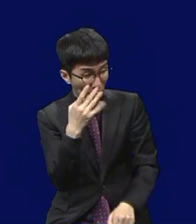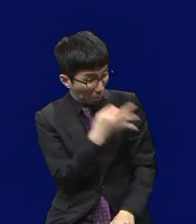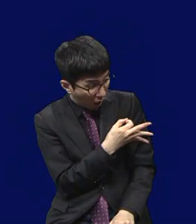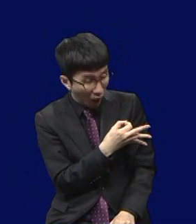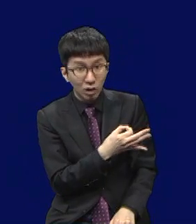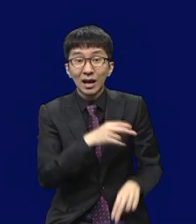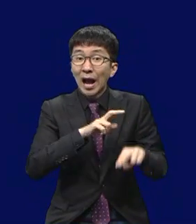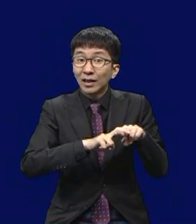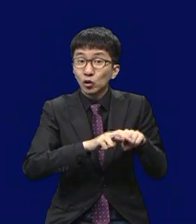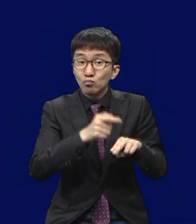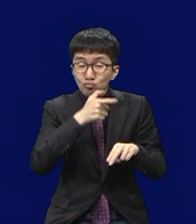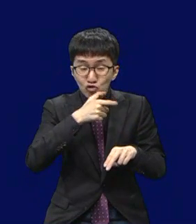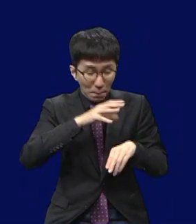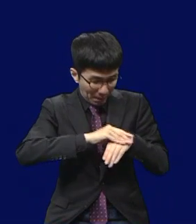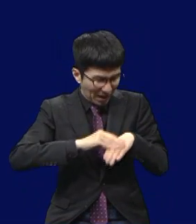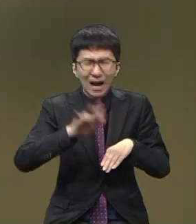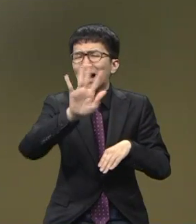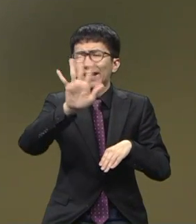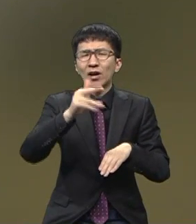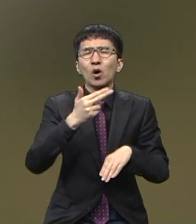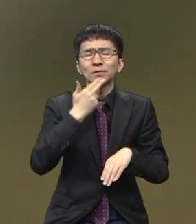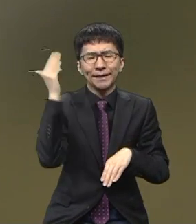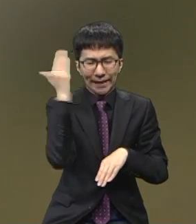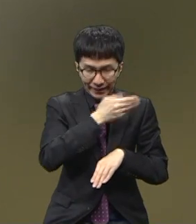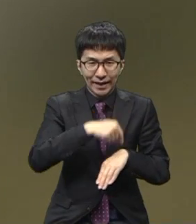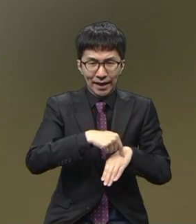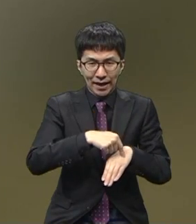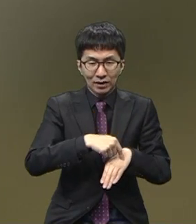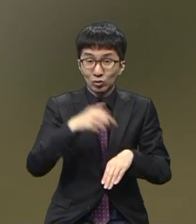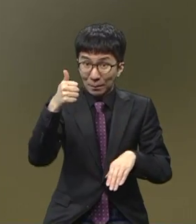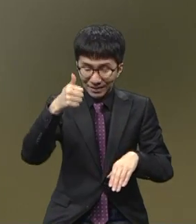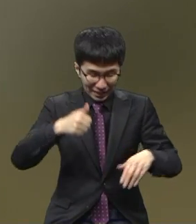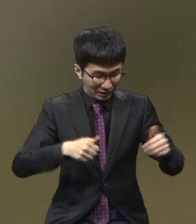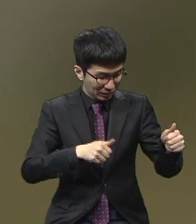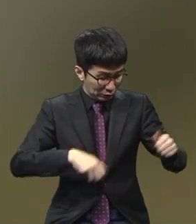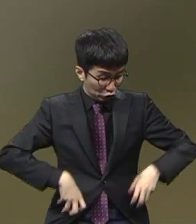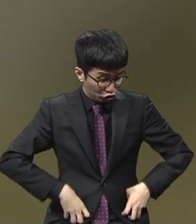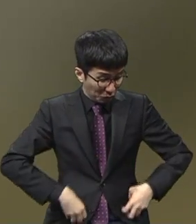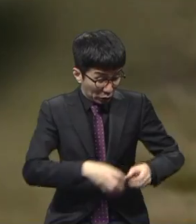있지 않았다고 진술했습니다. A 씨가 손 씨의 주머니를 뒤적였다는